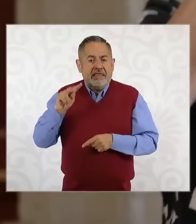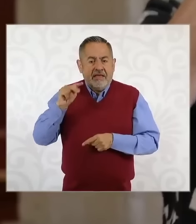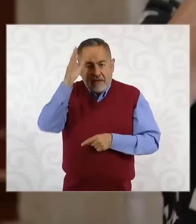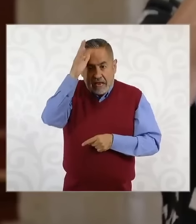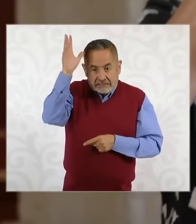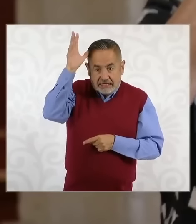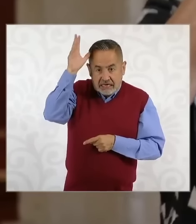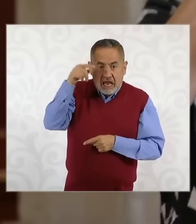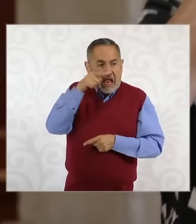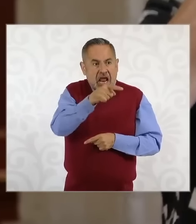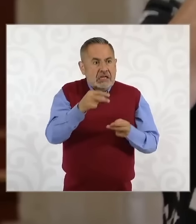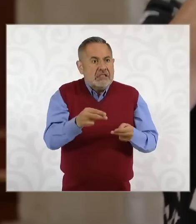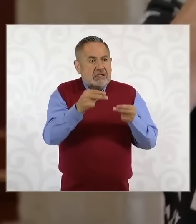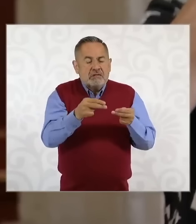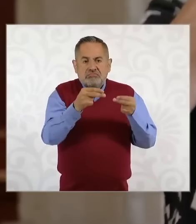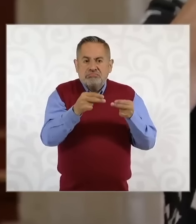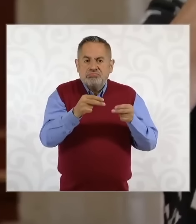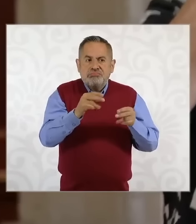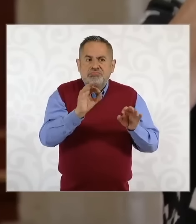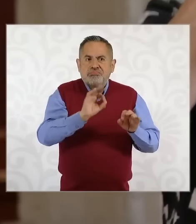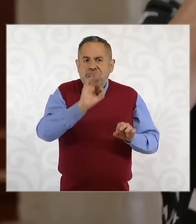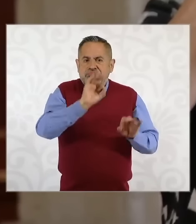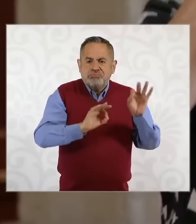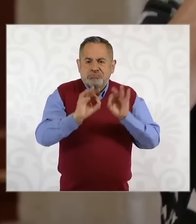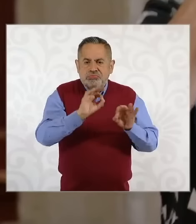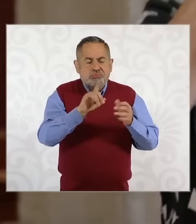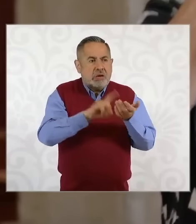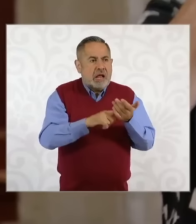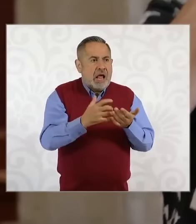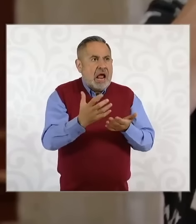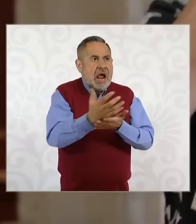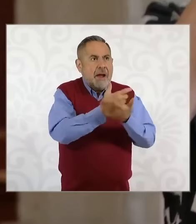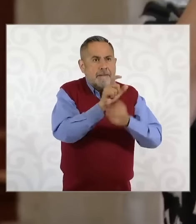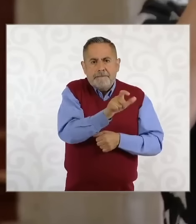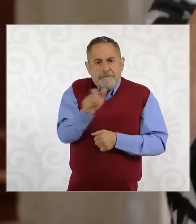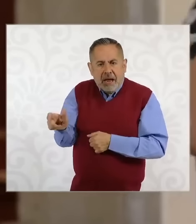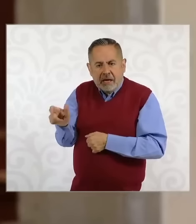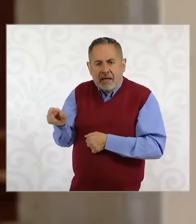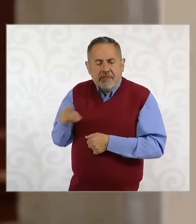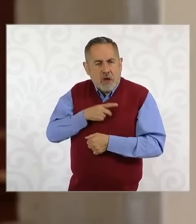concurso mercantil, obviamente, para ver sus deudas que tiene con el gobierno de México. Sin